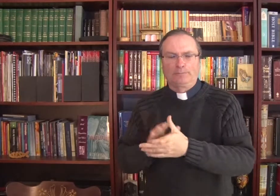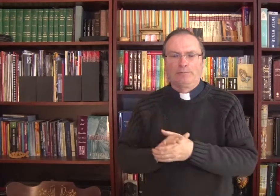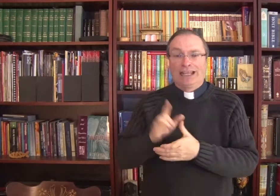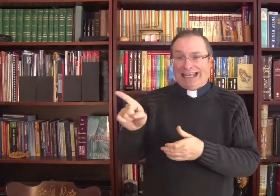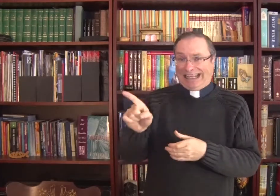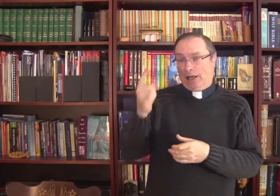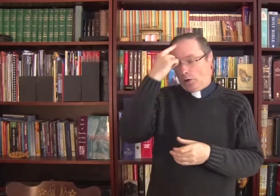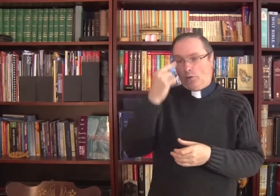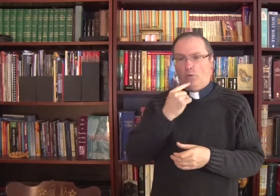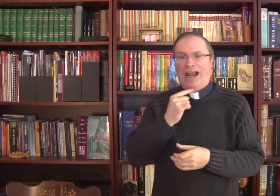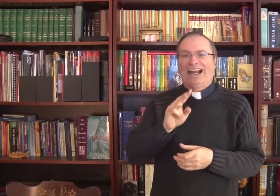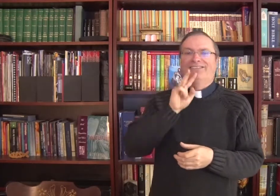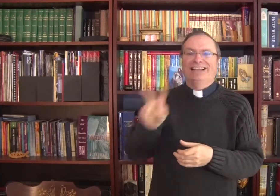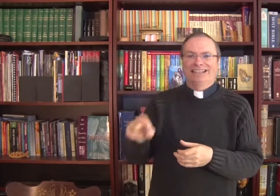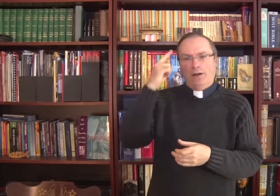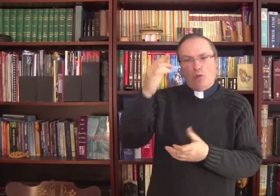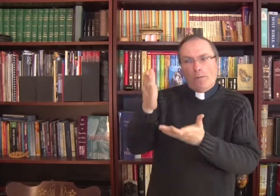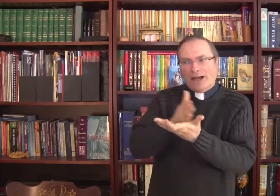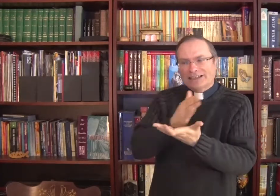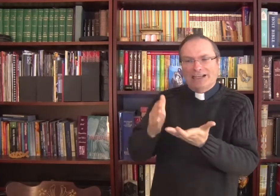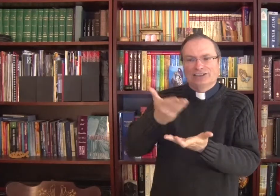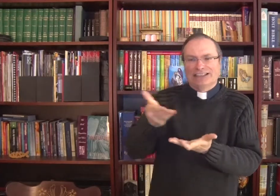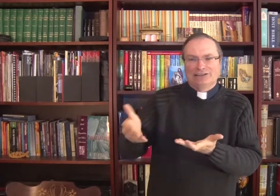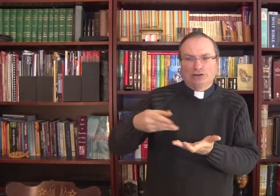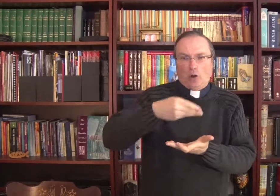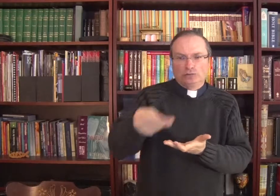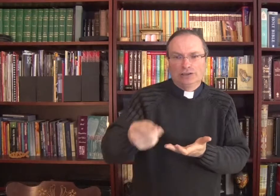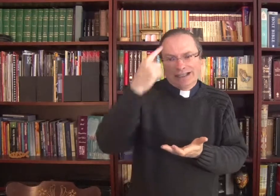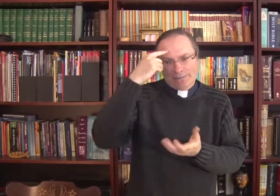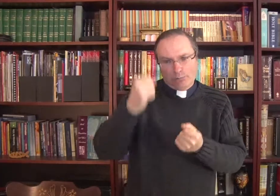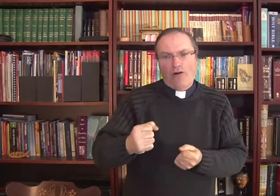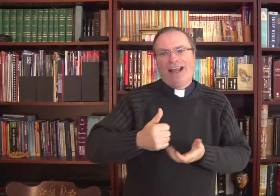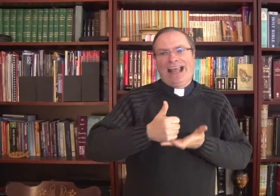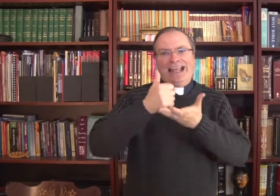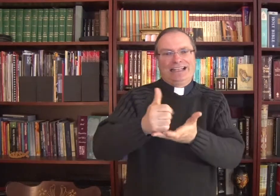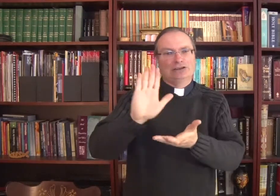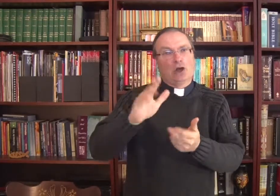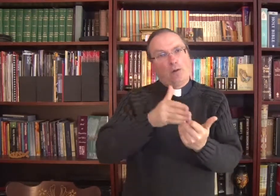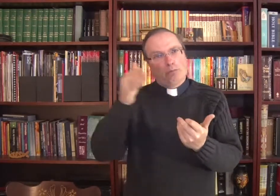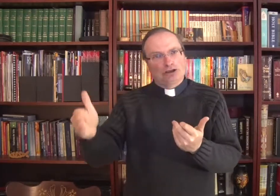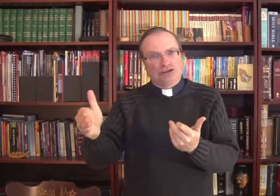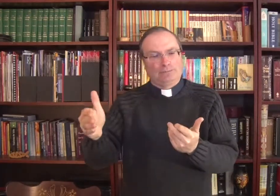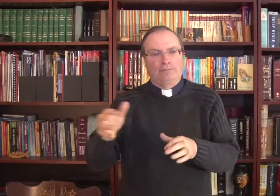il croit à la vérité pour partager les choses qui peuvent aider son prochain.